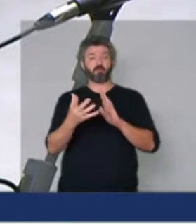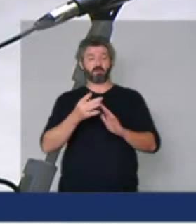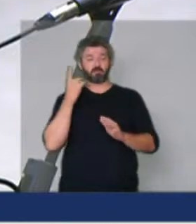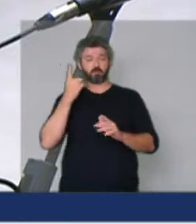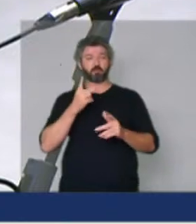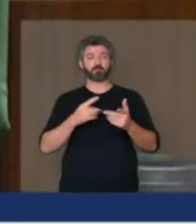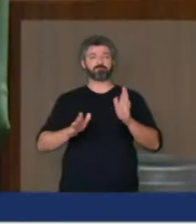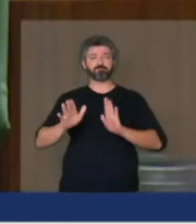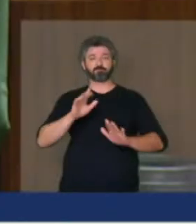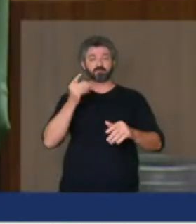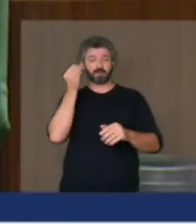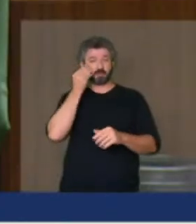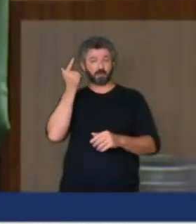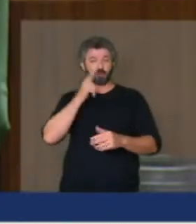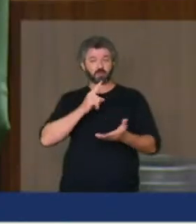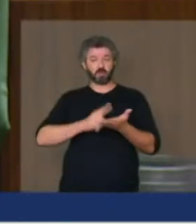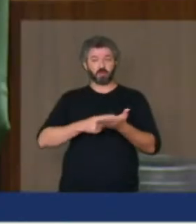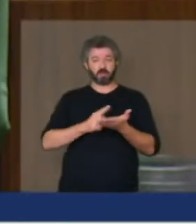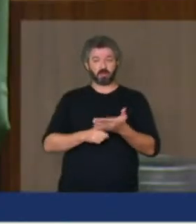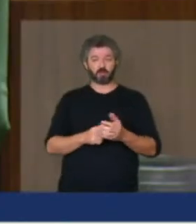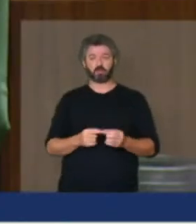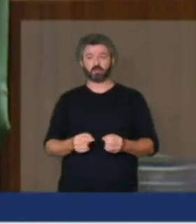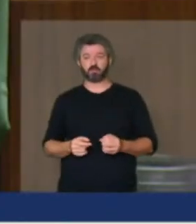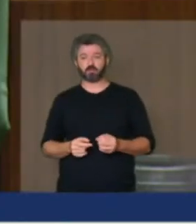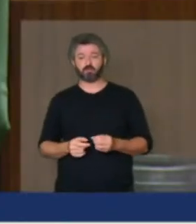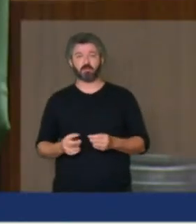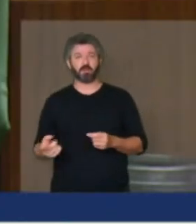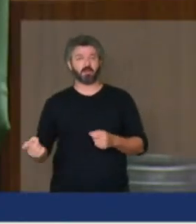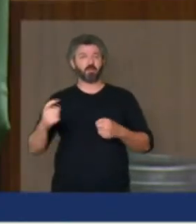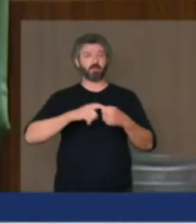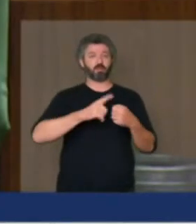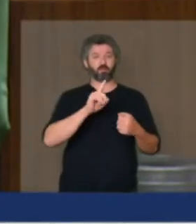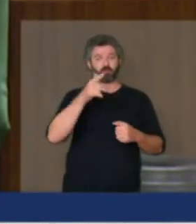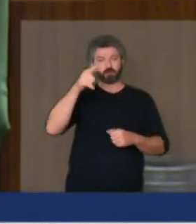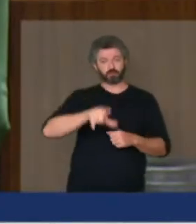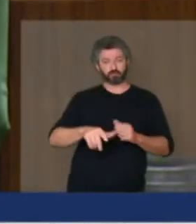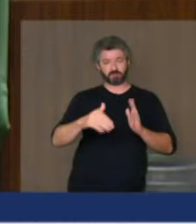PARA AVANÇAR A FAVOR DOS MUNICÍPIOS. E EU ESTOU MUITO FELIZ AQUI, EM NOME DA BANCADA